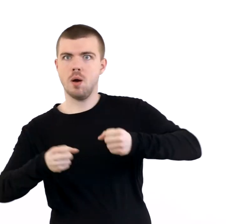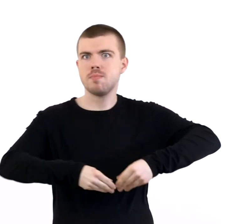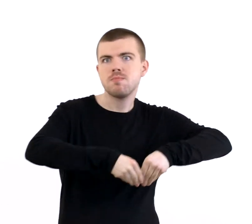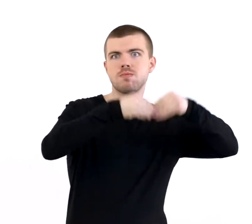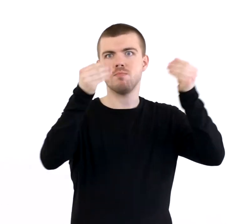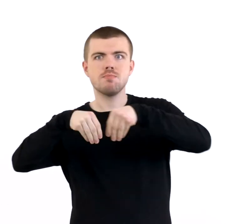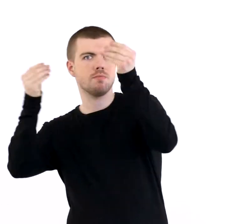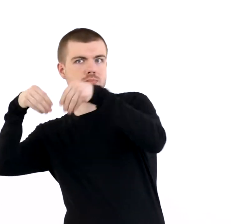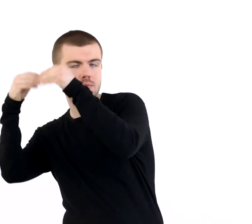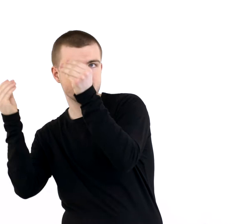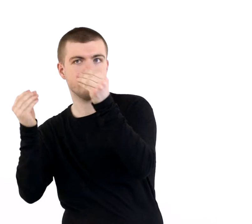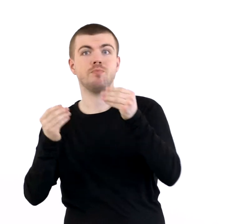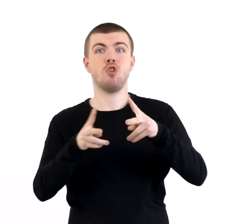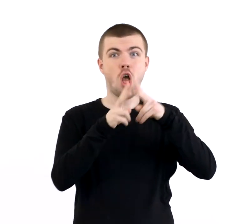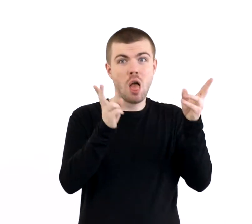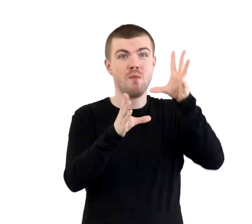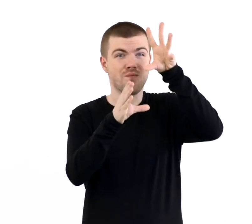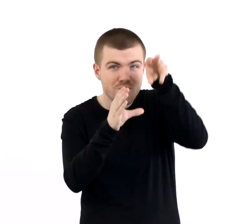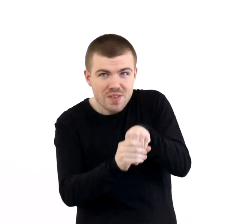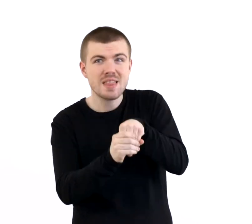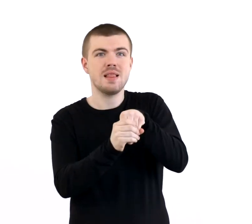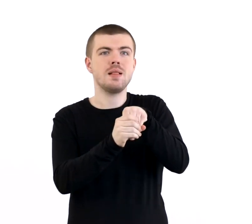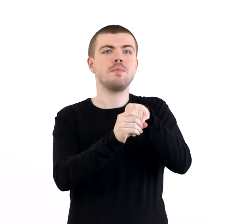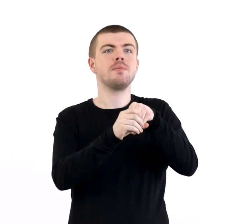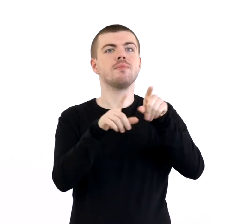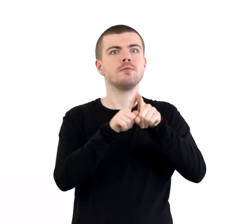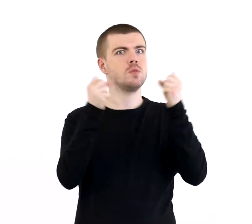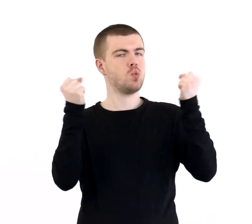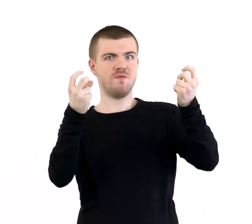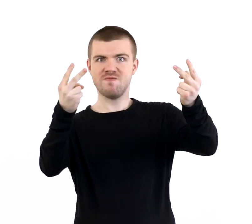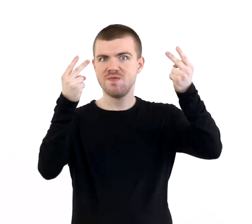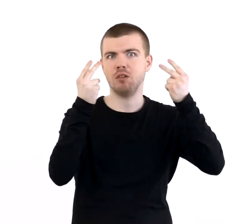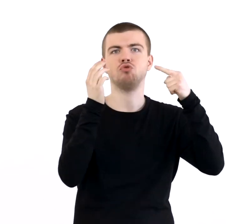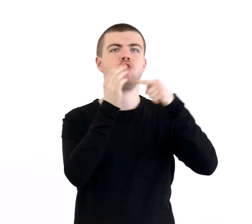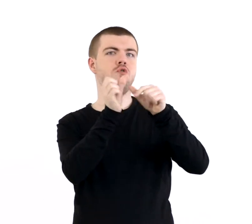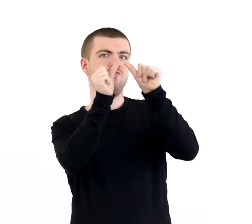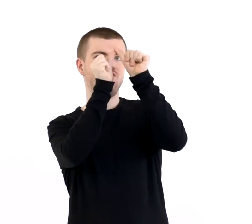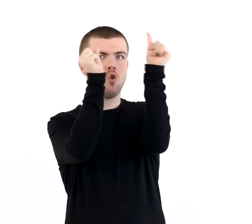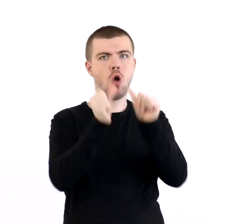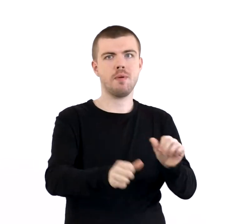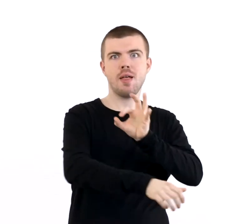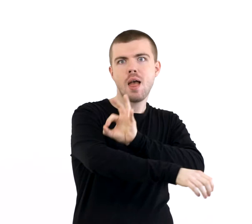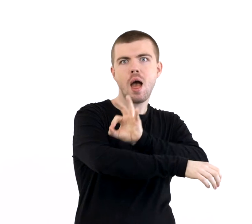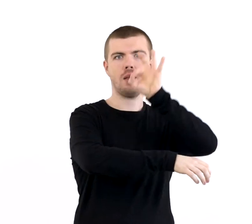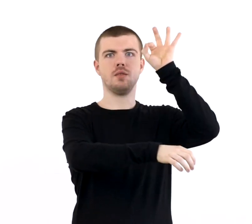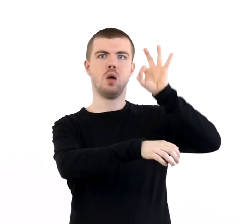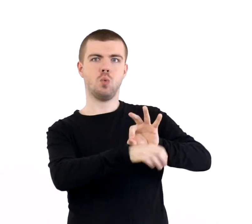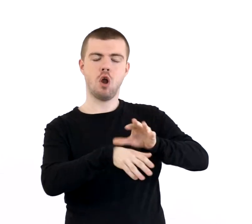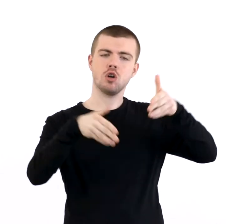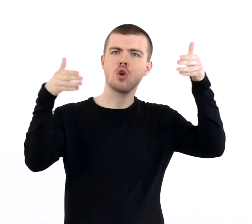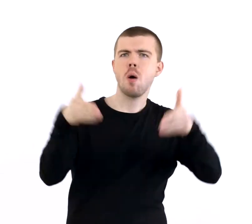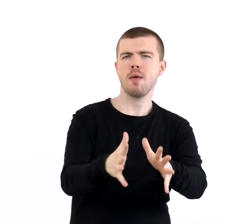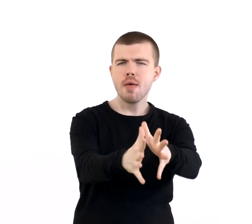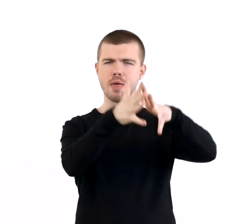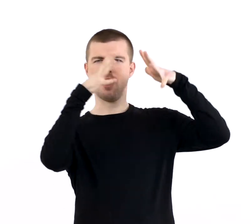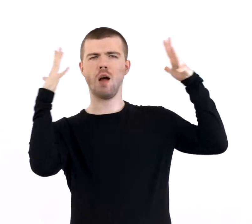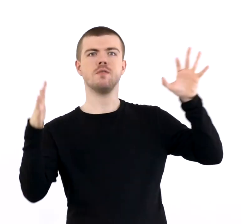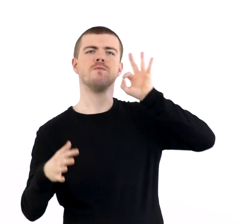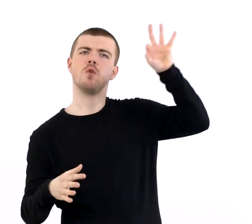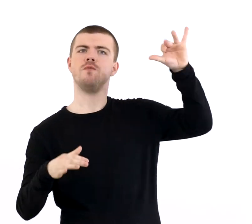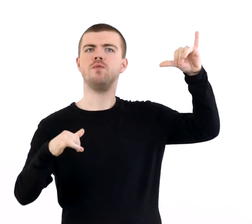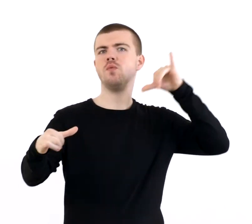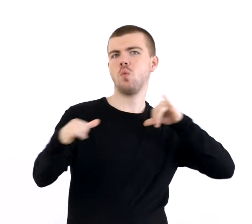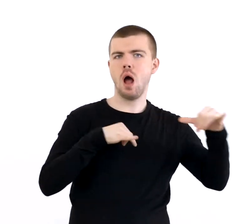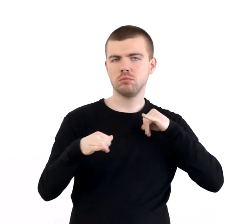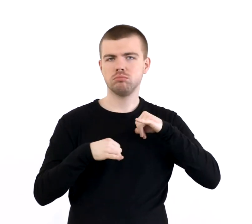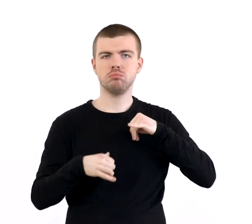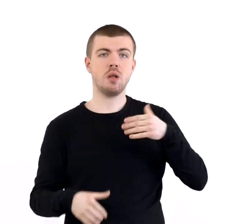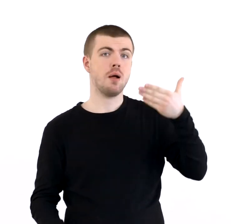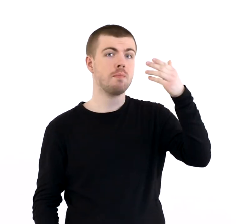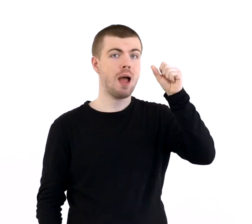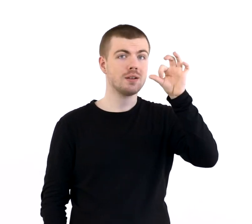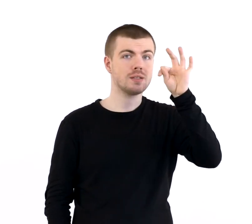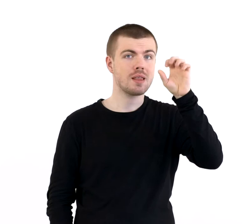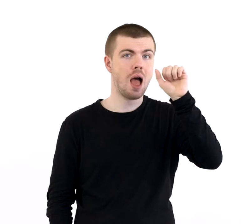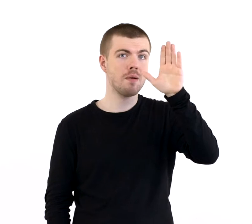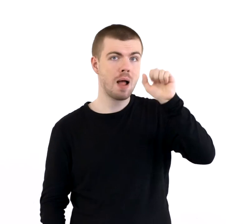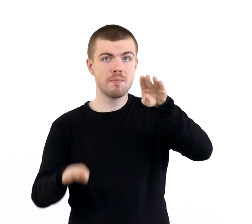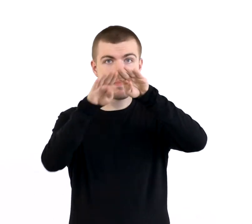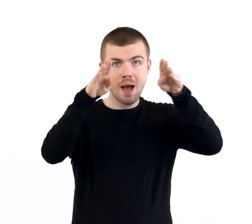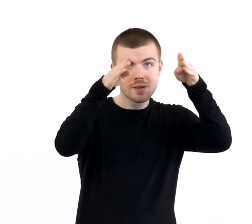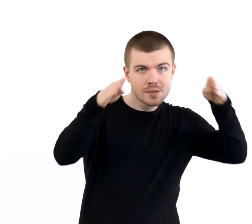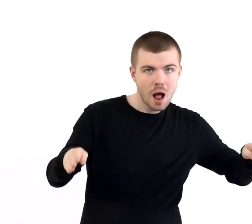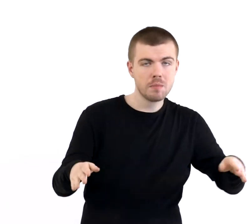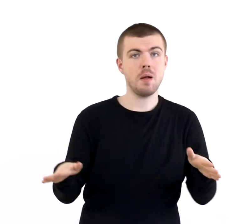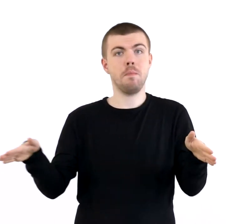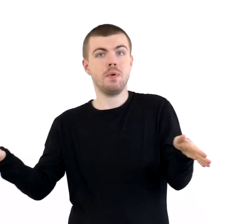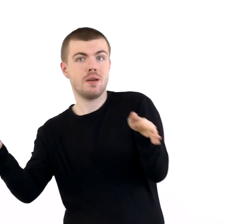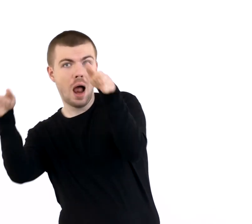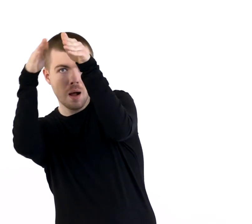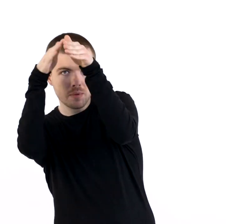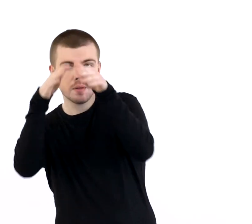w którym powstały najważniejsze formy dla architektury grobowej (mastaba, piramida).